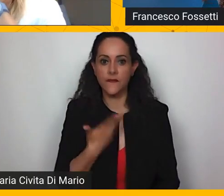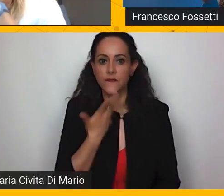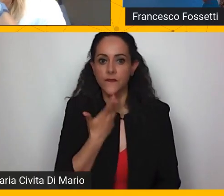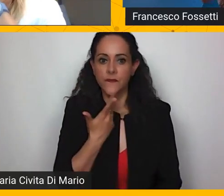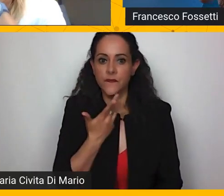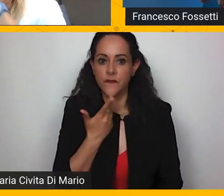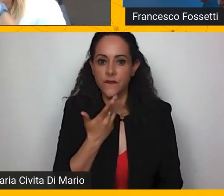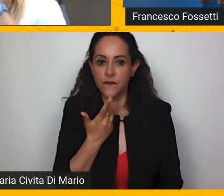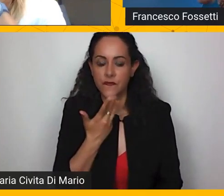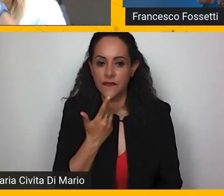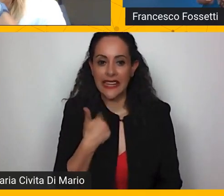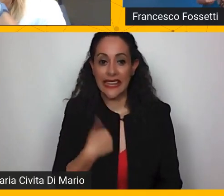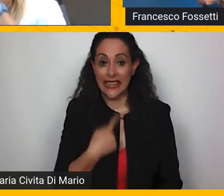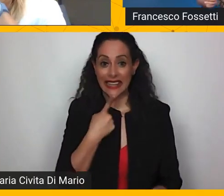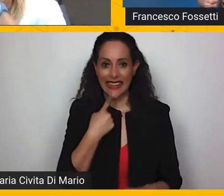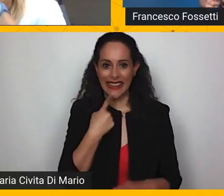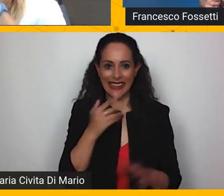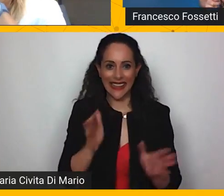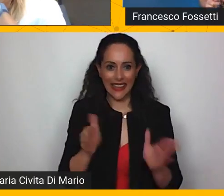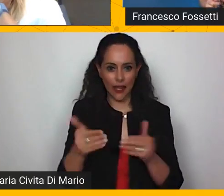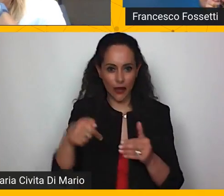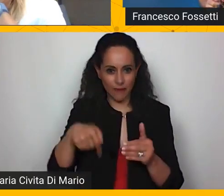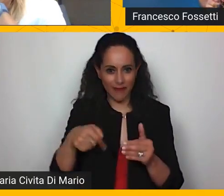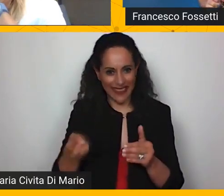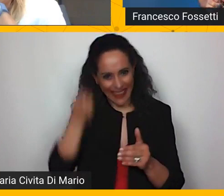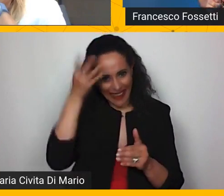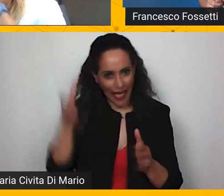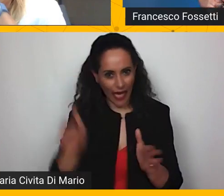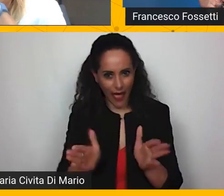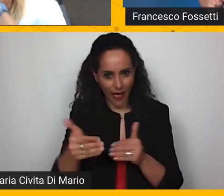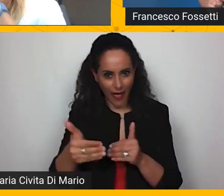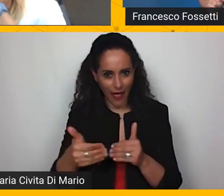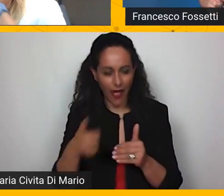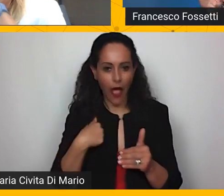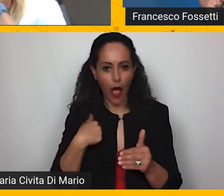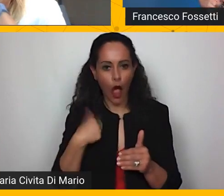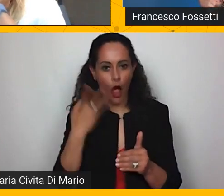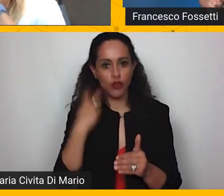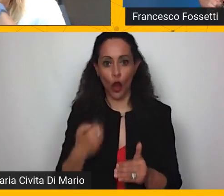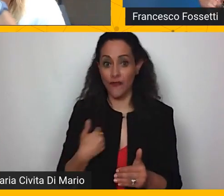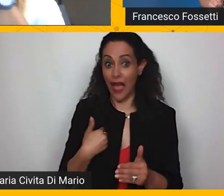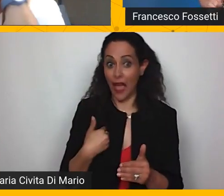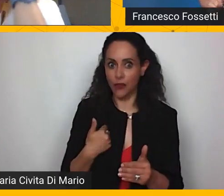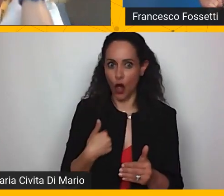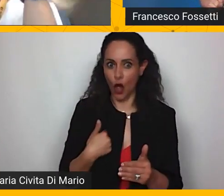l'aspirazionalità, cioè ci sono quei content creator che dicono ah ho trovato questo giocatore